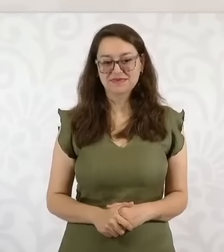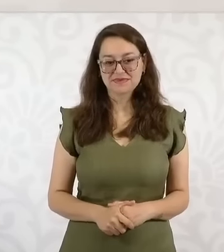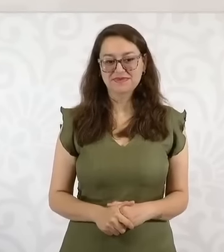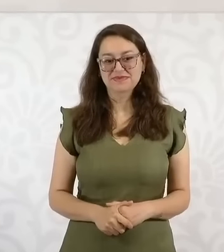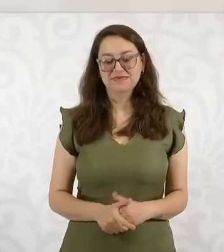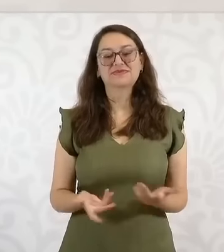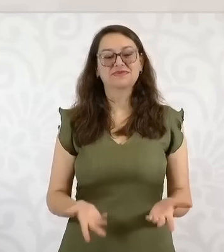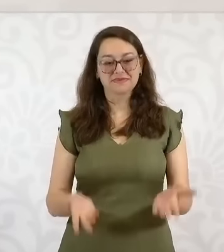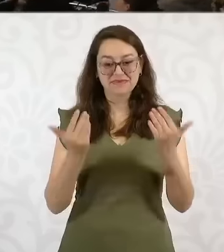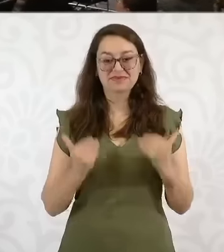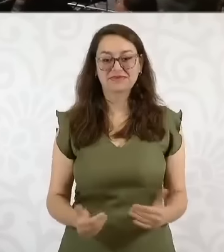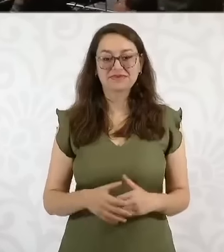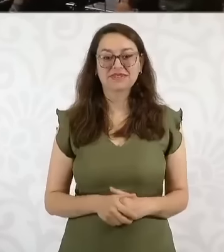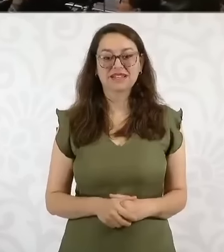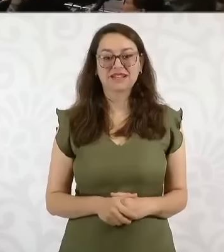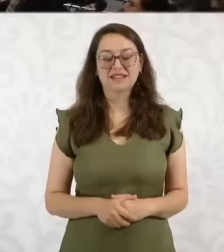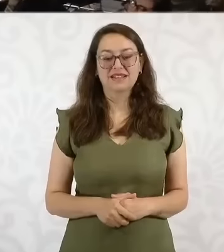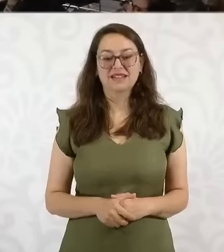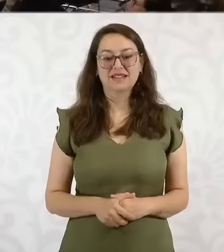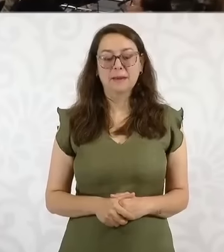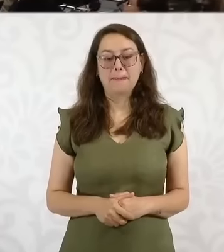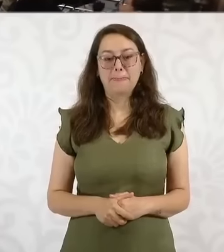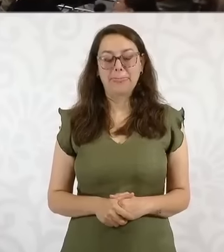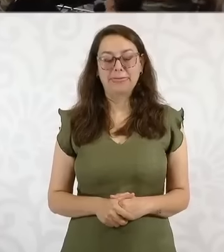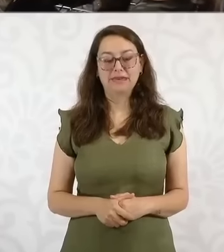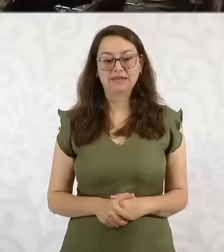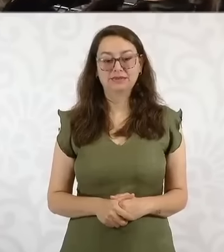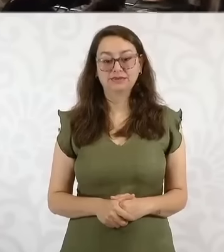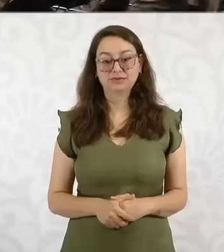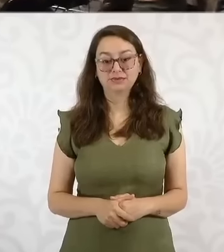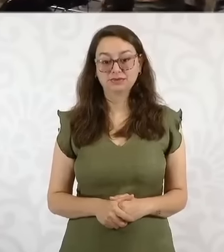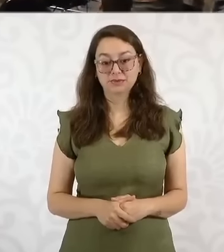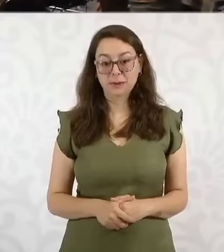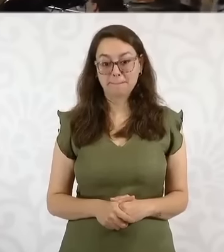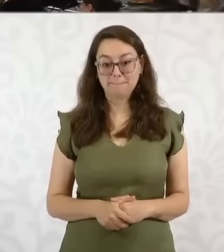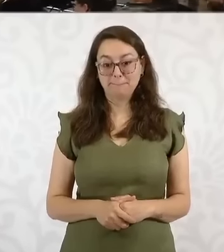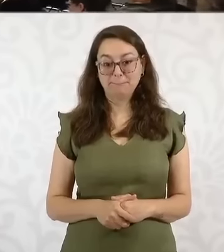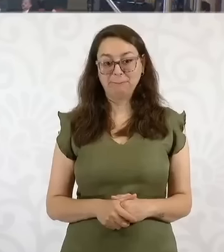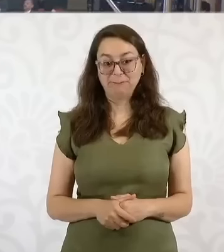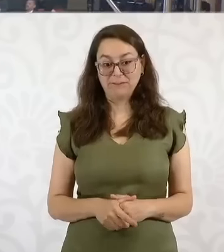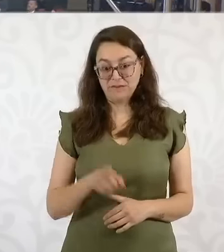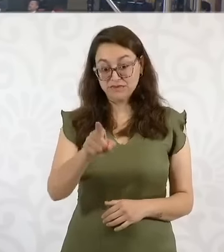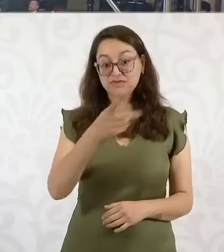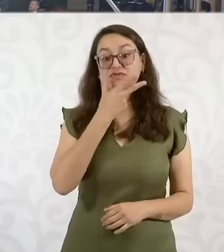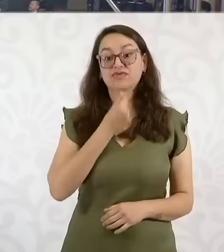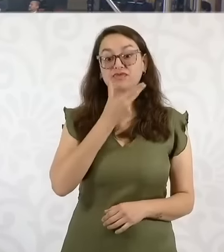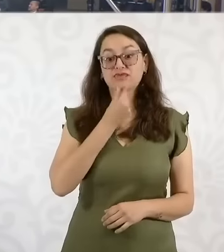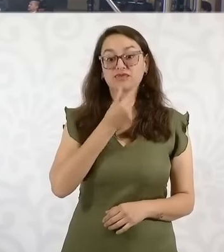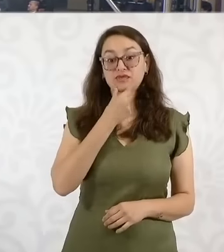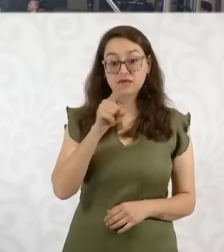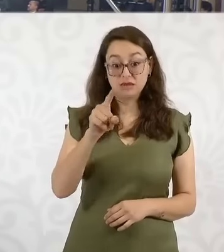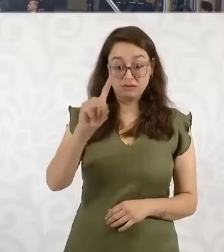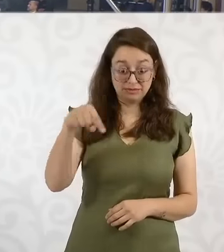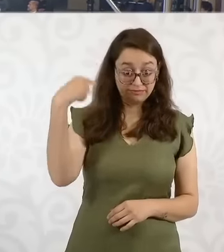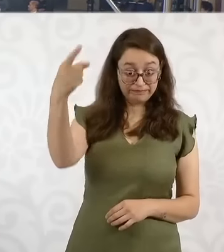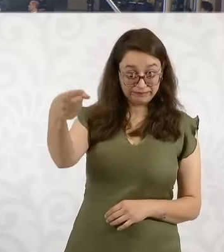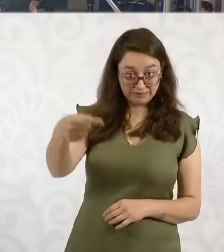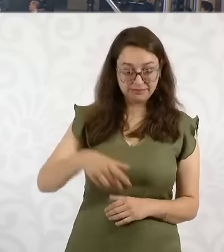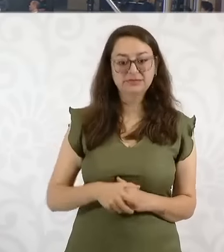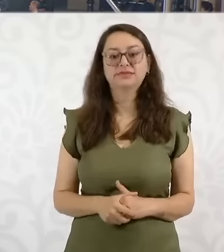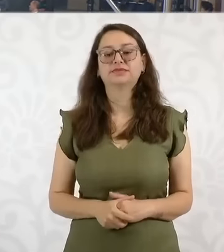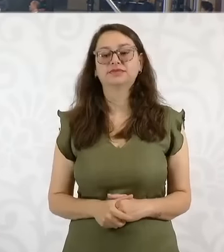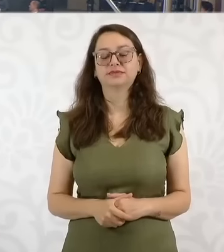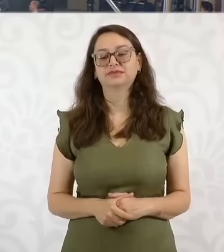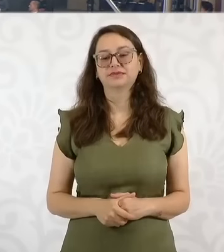Bueno, vamos. Gracias por acá. Vamos de ese lado a ver el compañero que atrás.